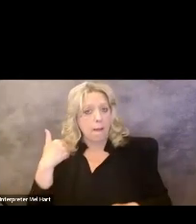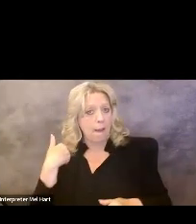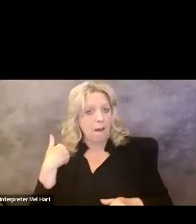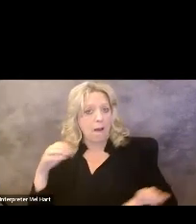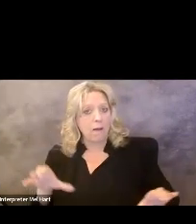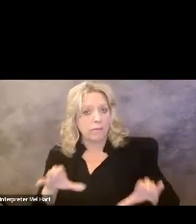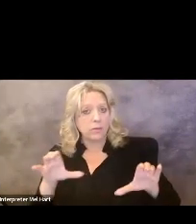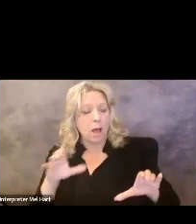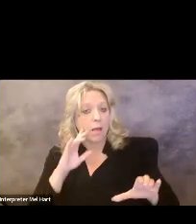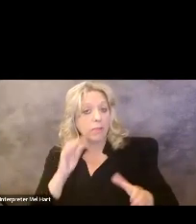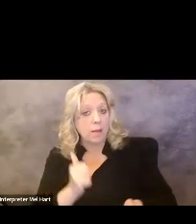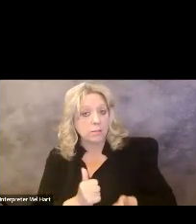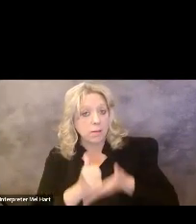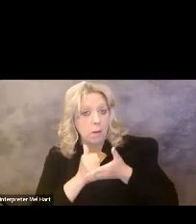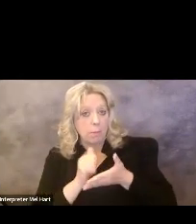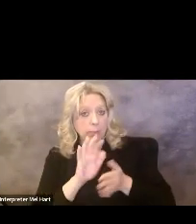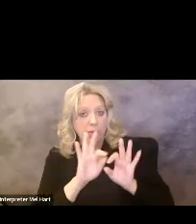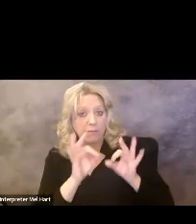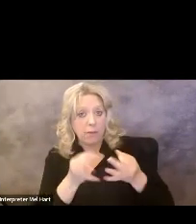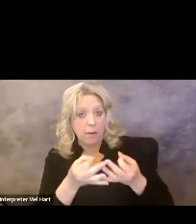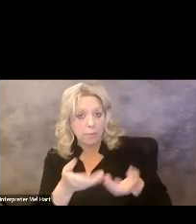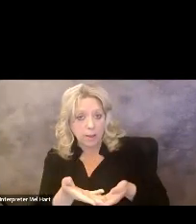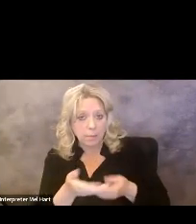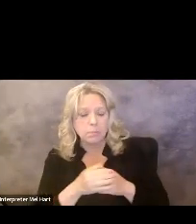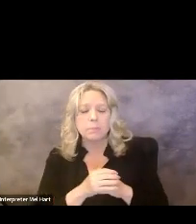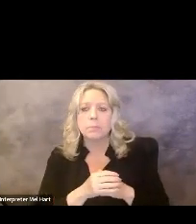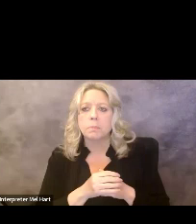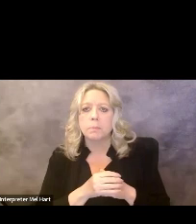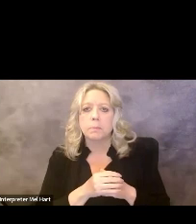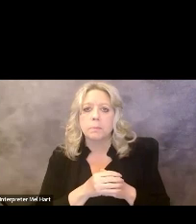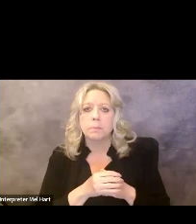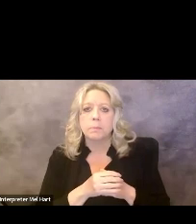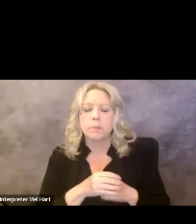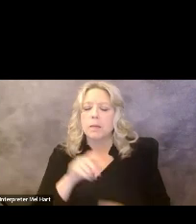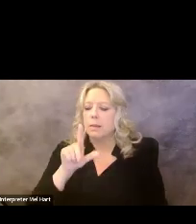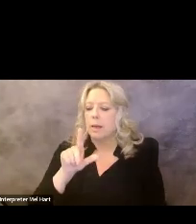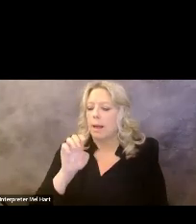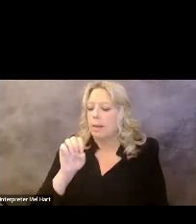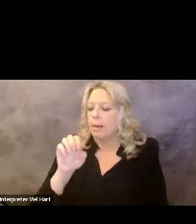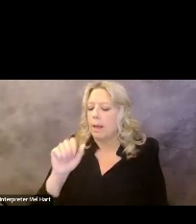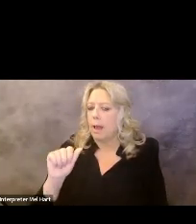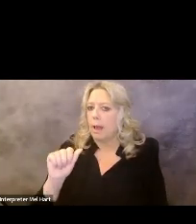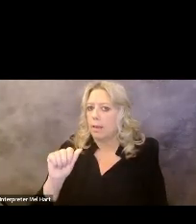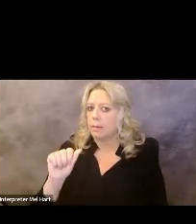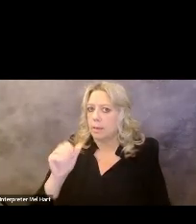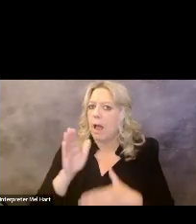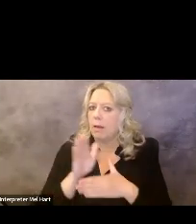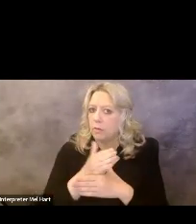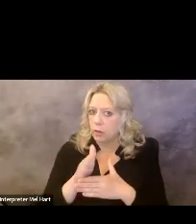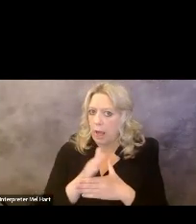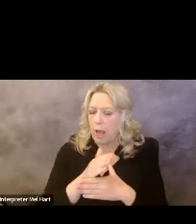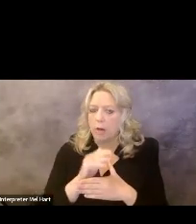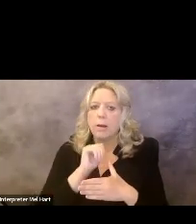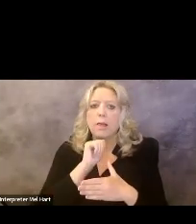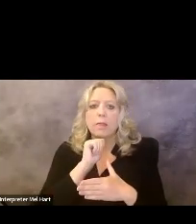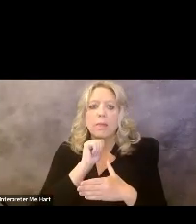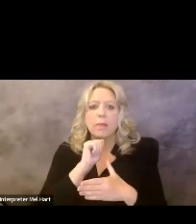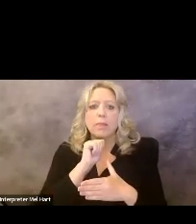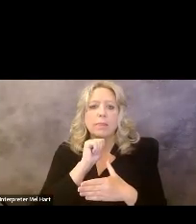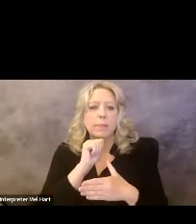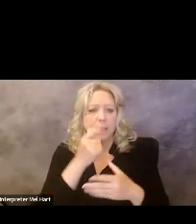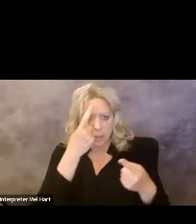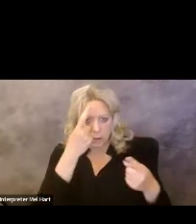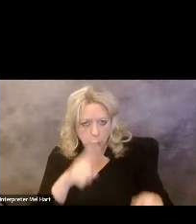les han sido útiles son que las LEA realmente han compartido el desacuerdo o las quejas o